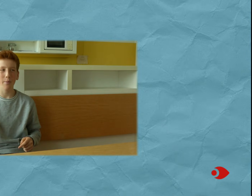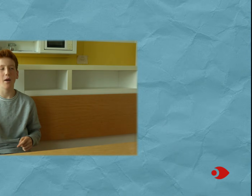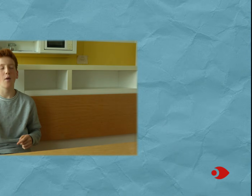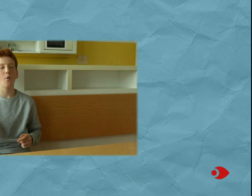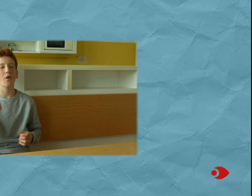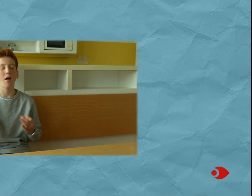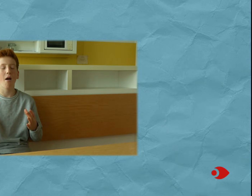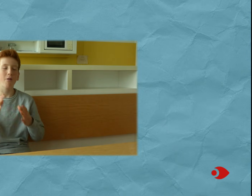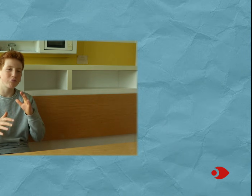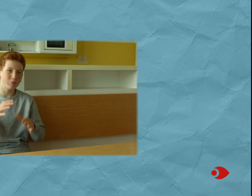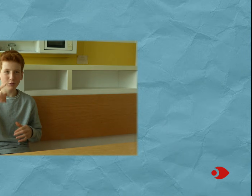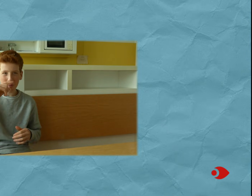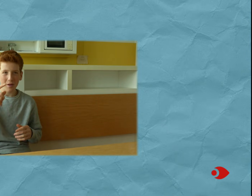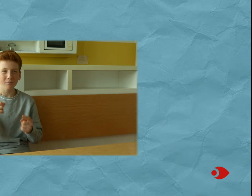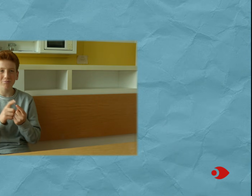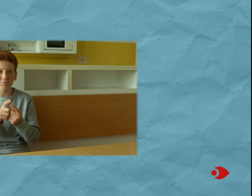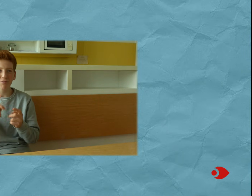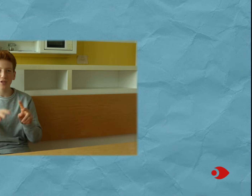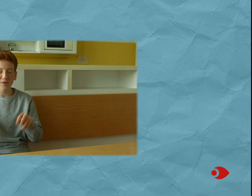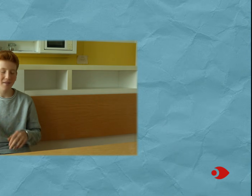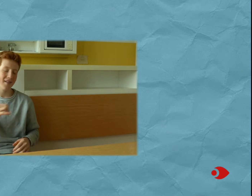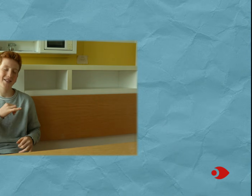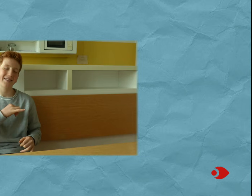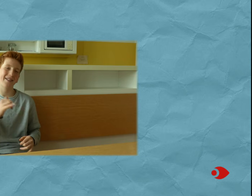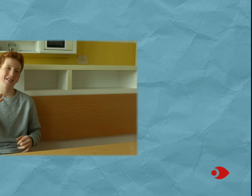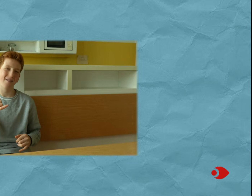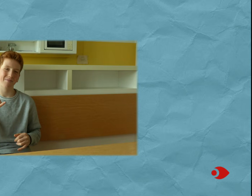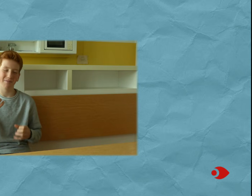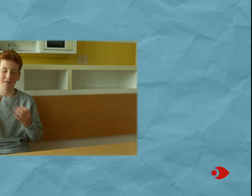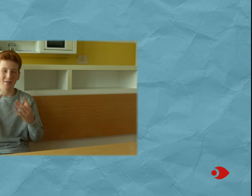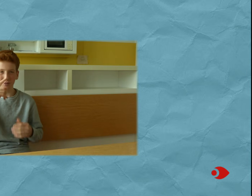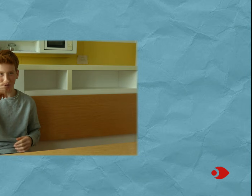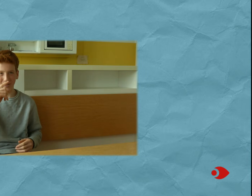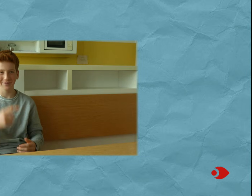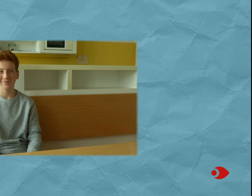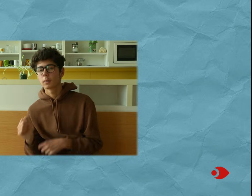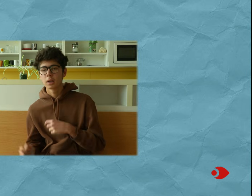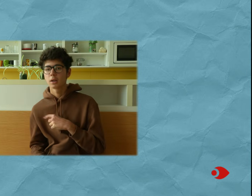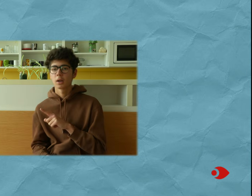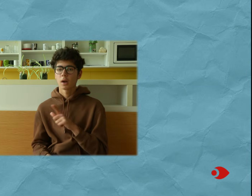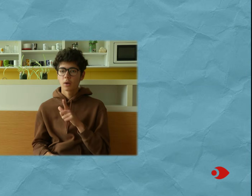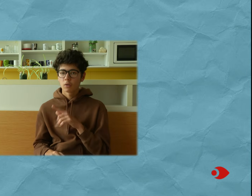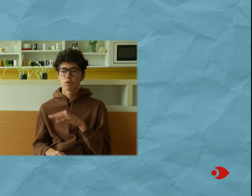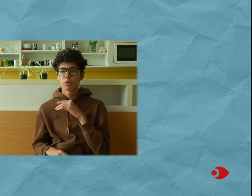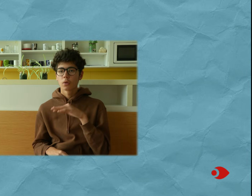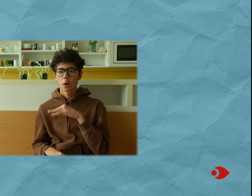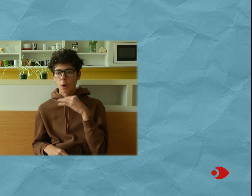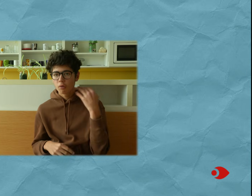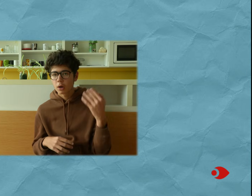Aber auch, die verschiedenen Gehörlosen zu treffen und sich zu unterhalten, hat Spaß gemacht. Ich hätte nicht erwartet,